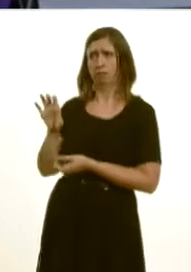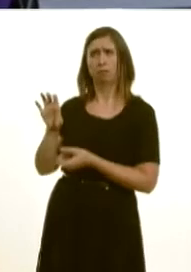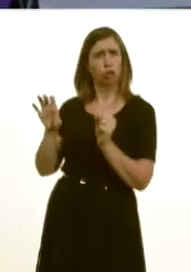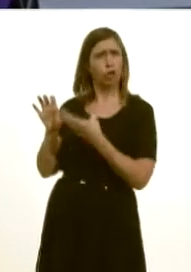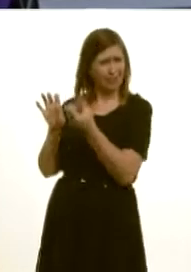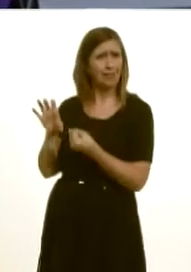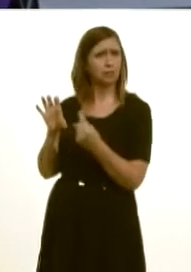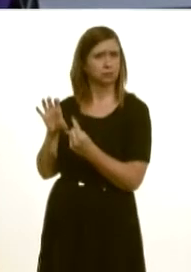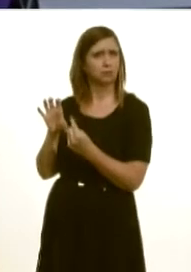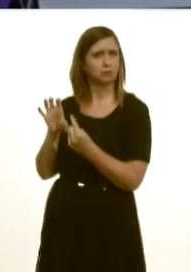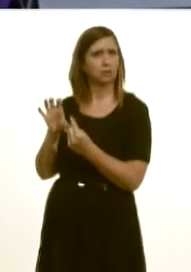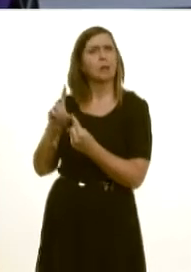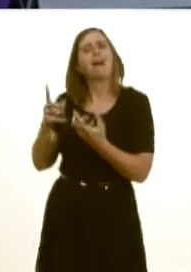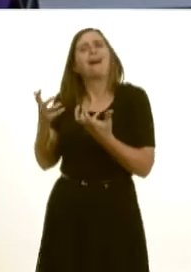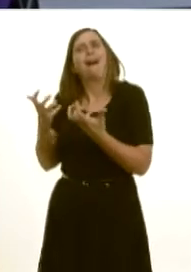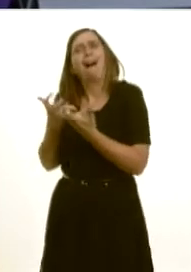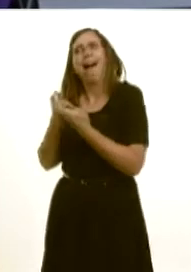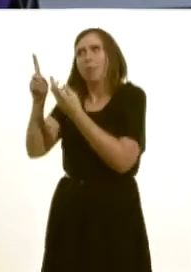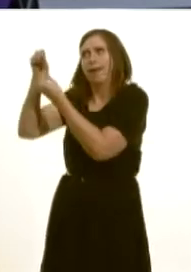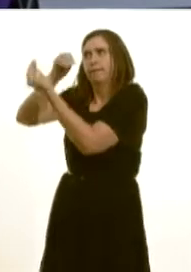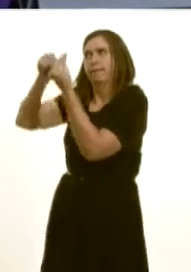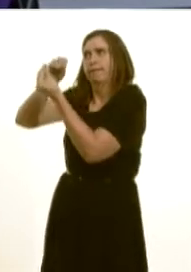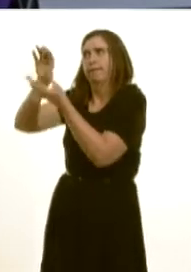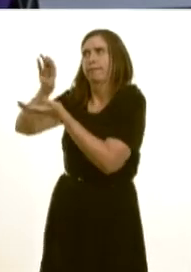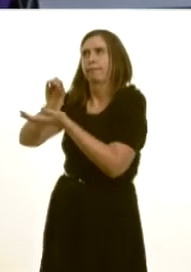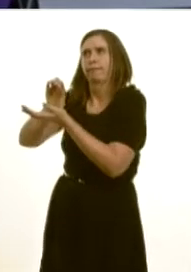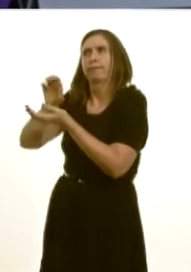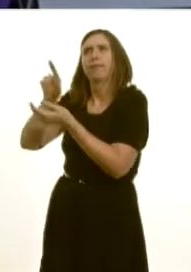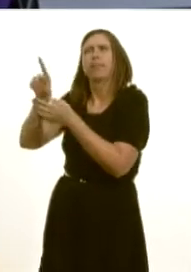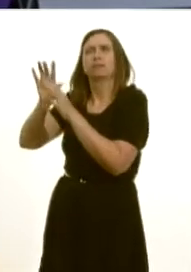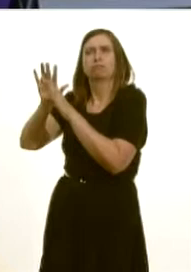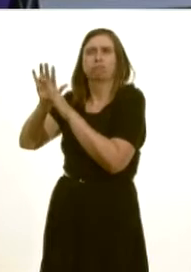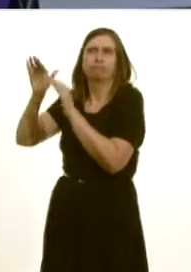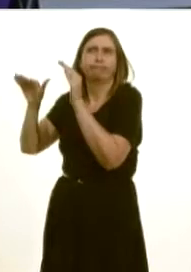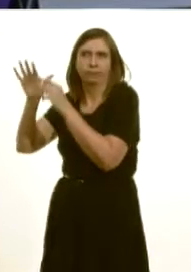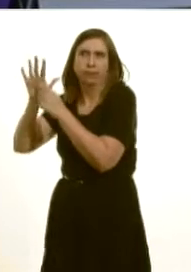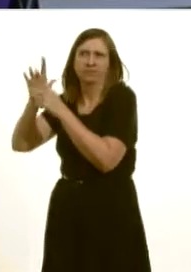hynny’n digwydd mor bwysig. Yr hyn sy’n bwysig yw bod yr arian yn dod. Wrth gwrs,